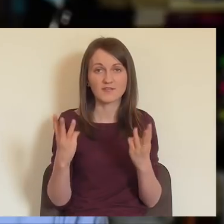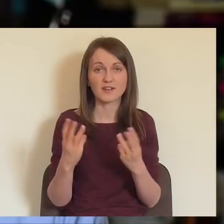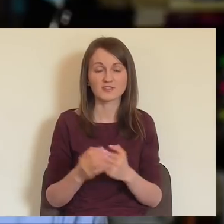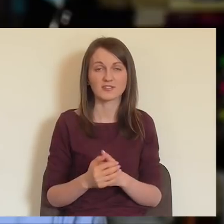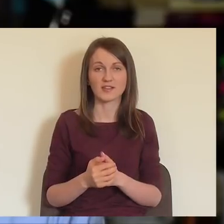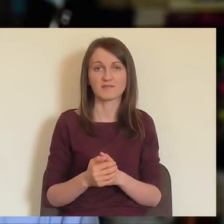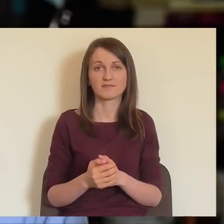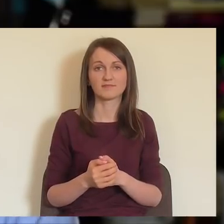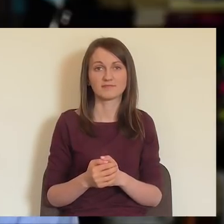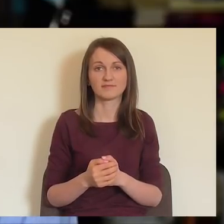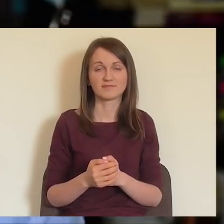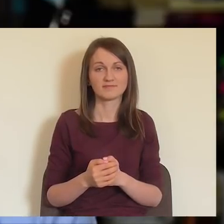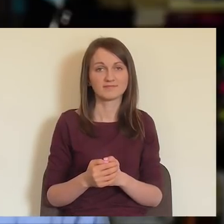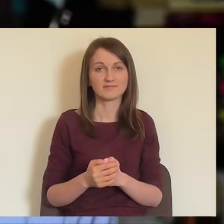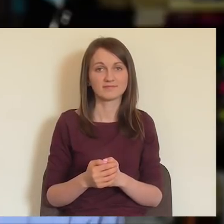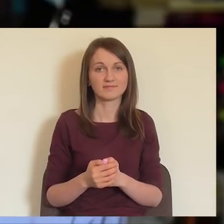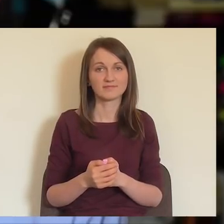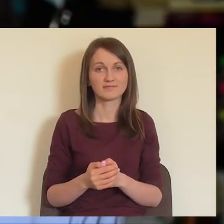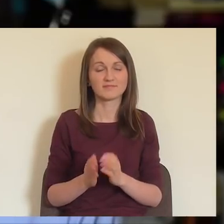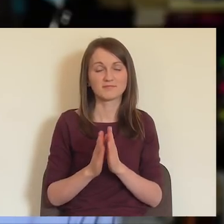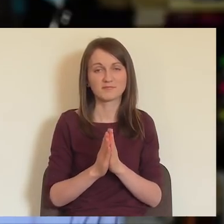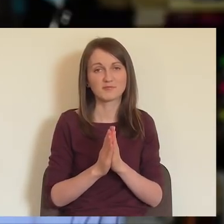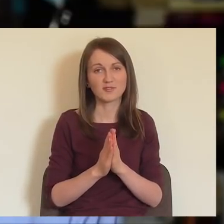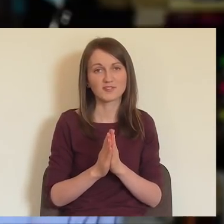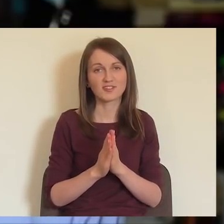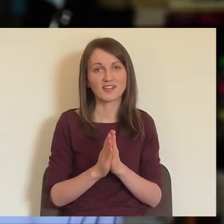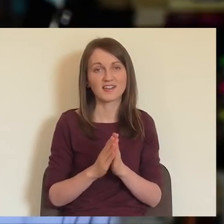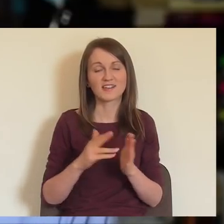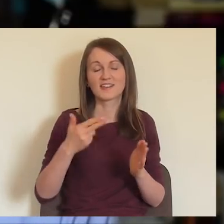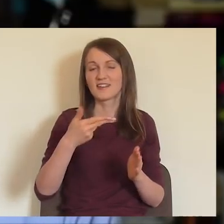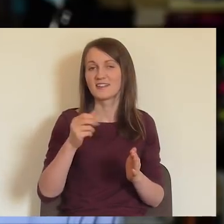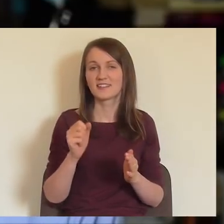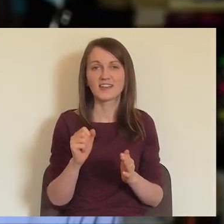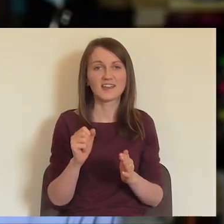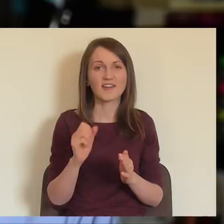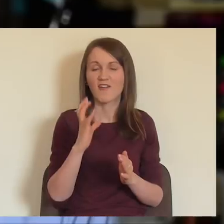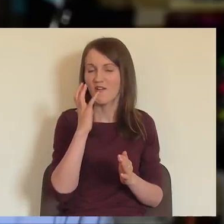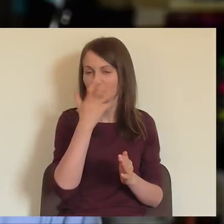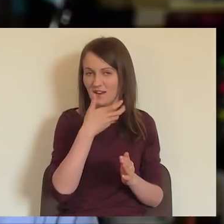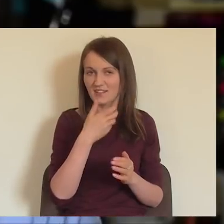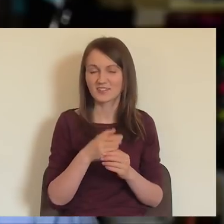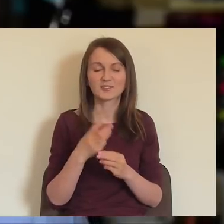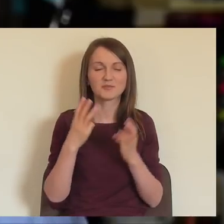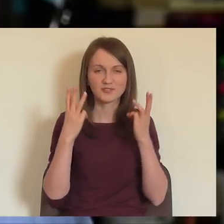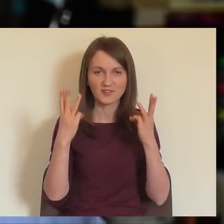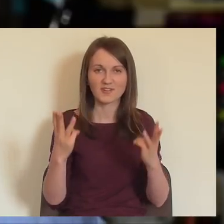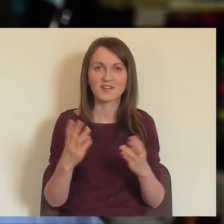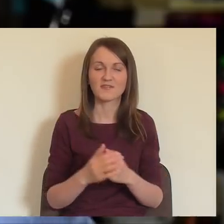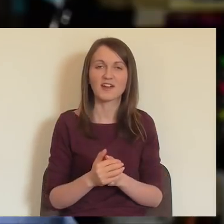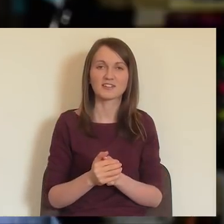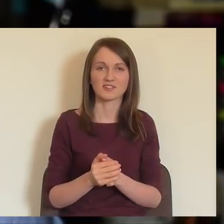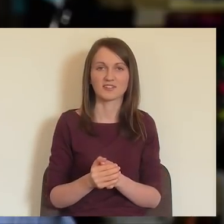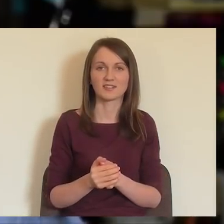Dobra. Koniec opitalania. Mam nadzieję, że nikogo to nie uraziło, ale to jest takie istotne,